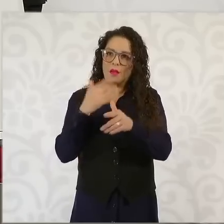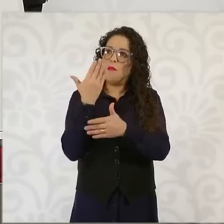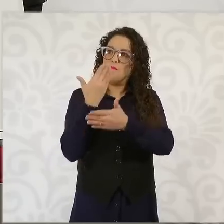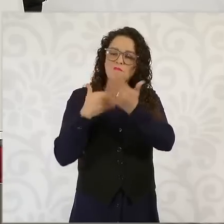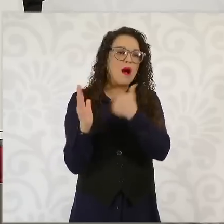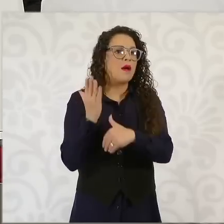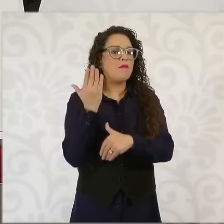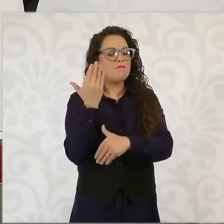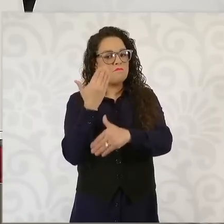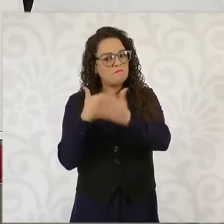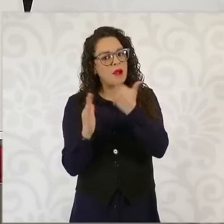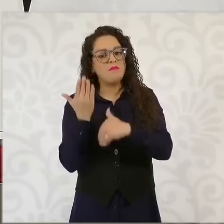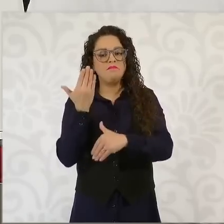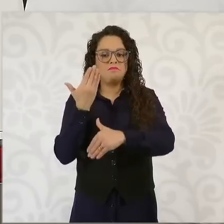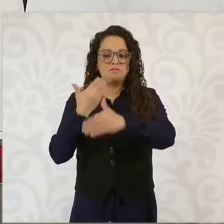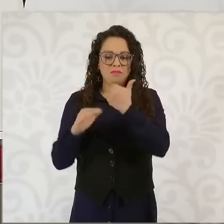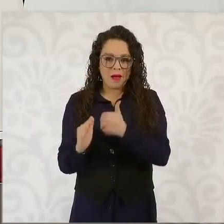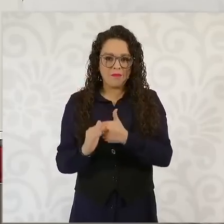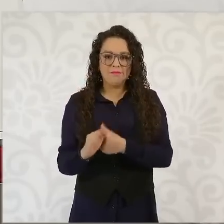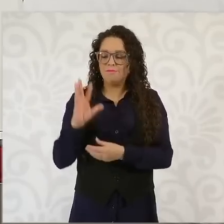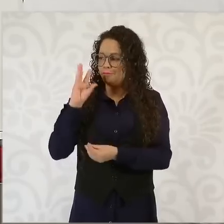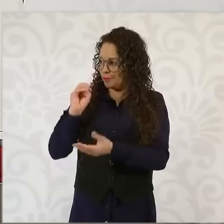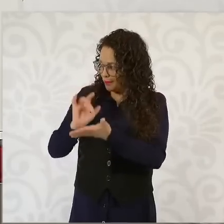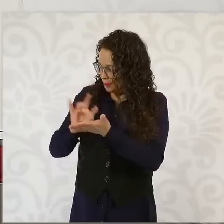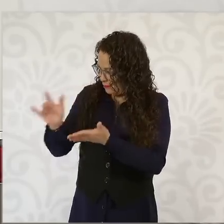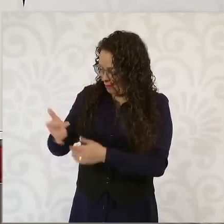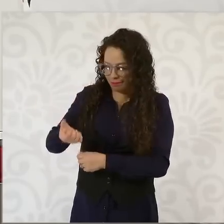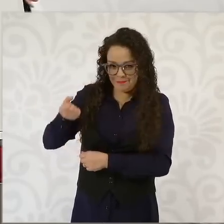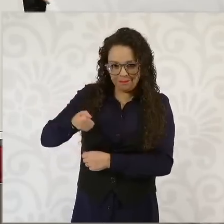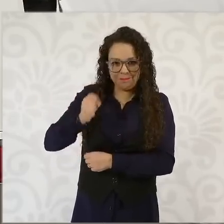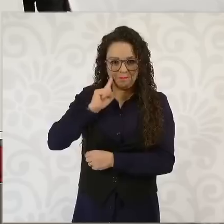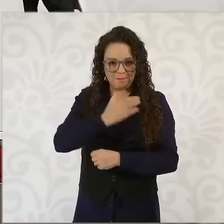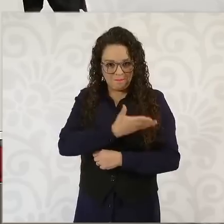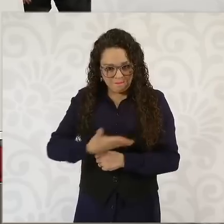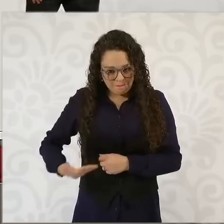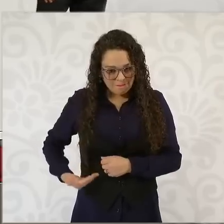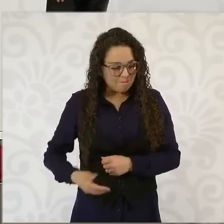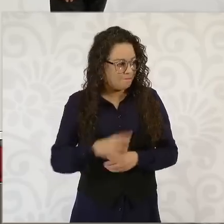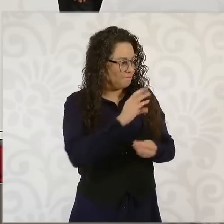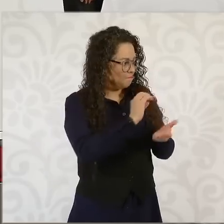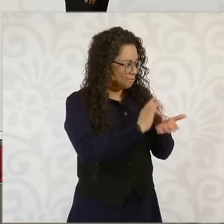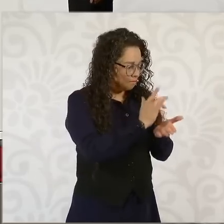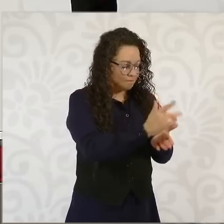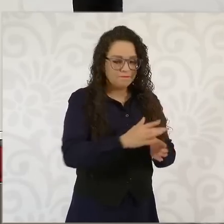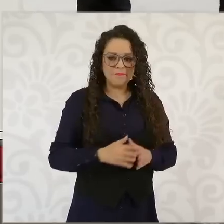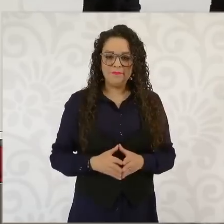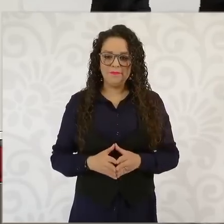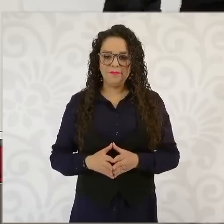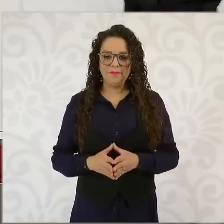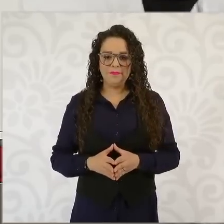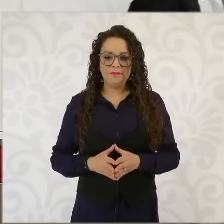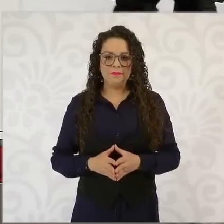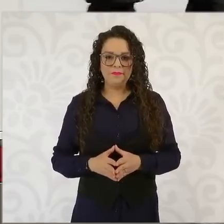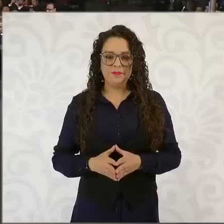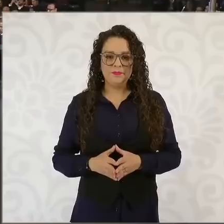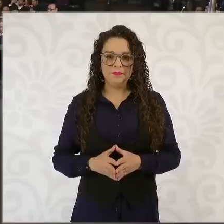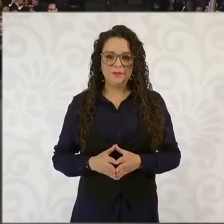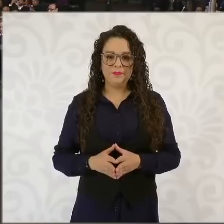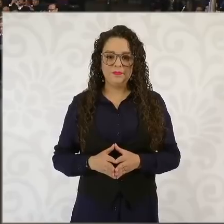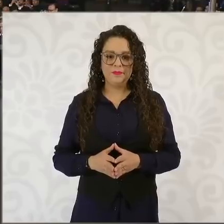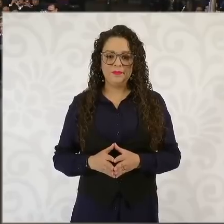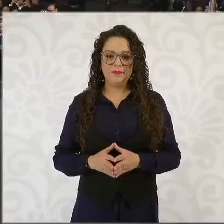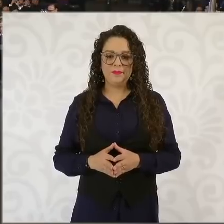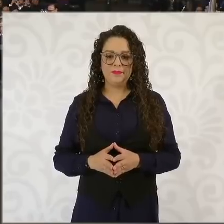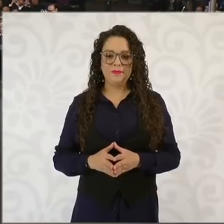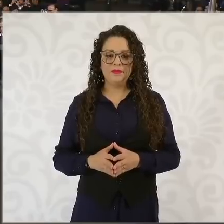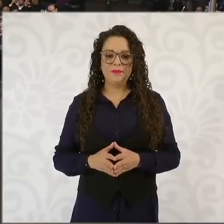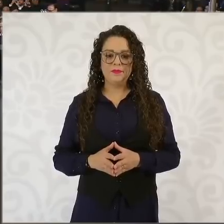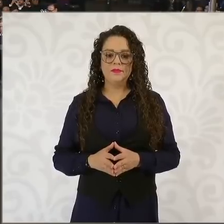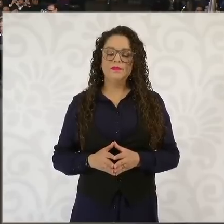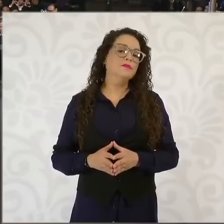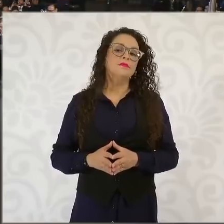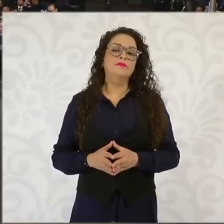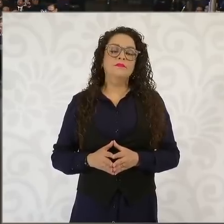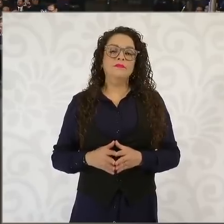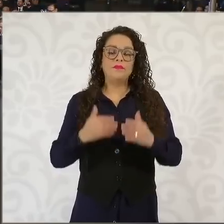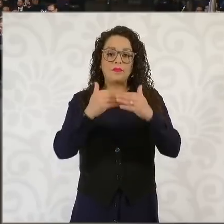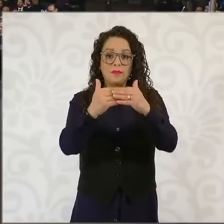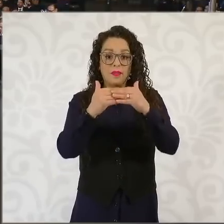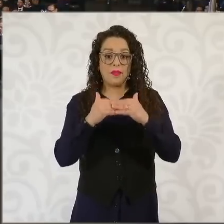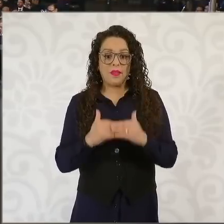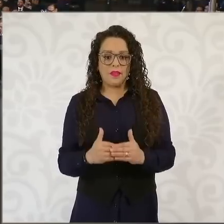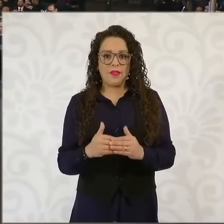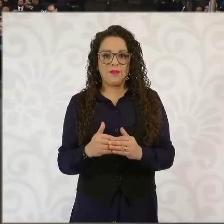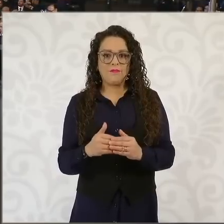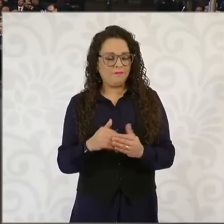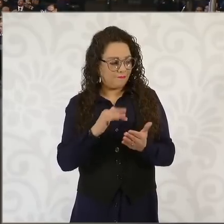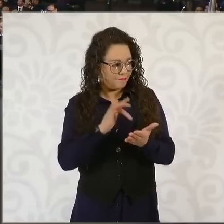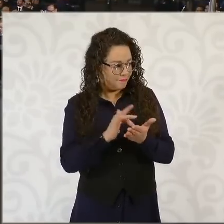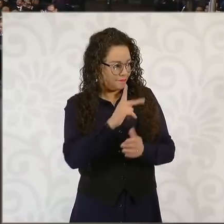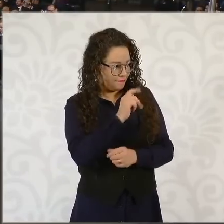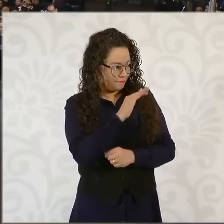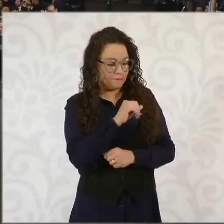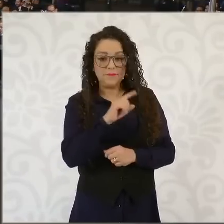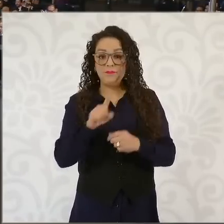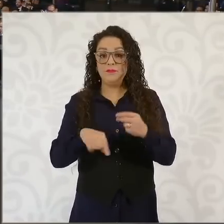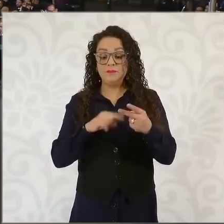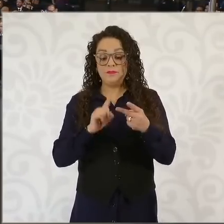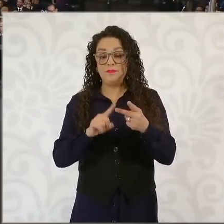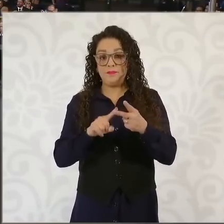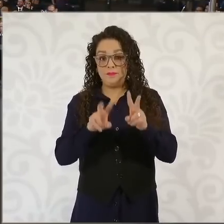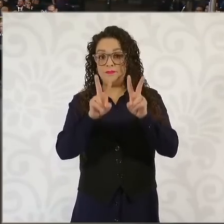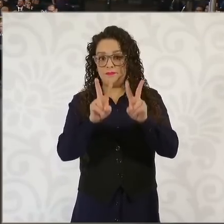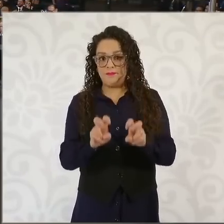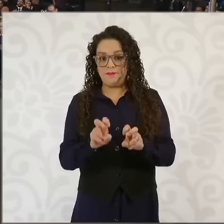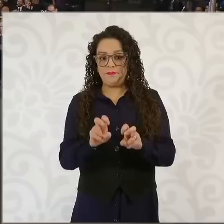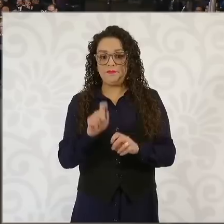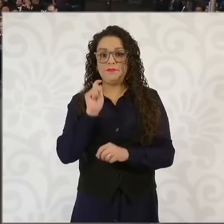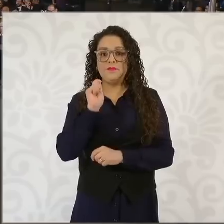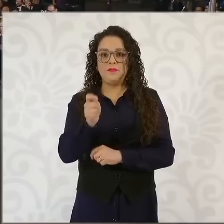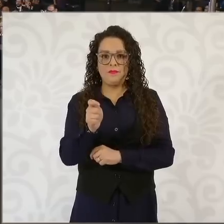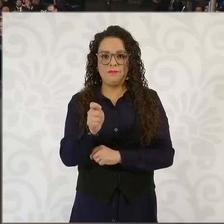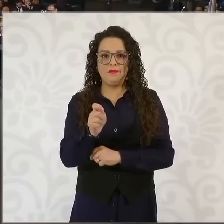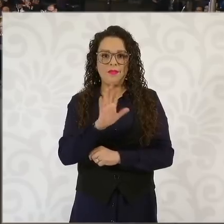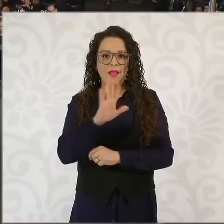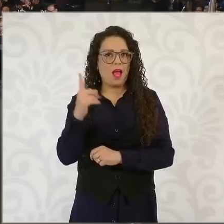gracias bien el segundo tema Muchas gracias Pablo Respecto a los a los famosos aranceles